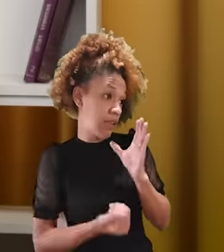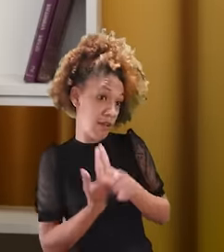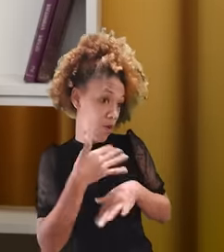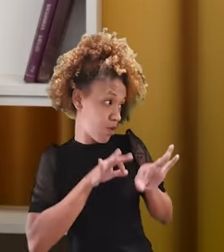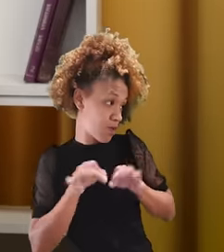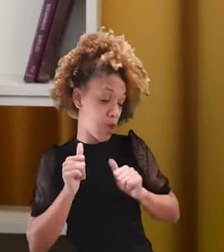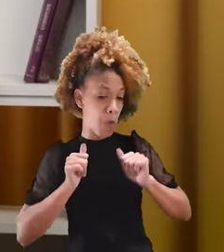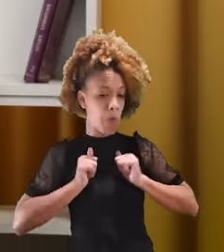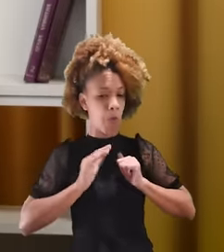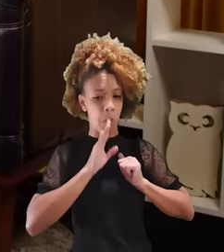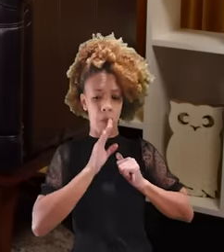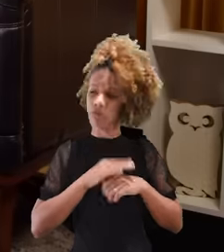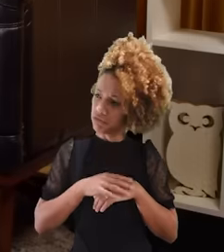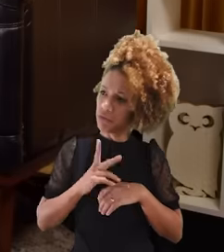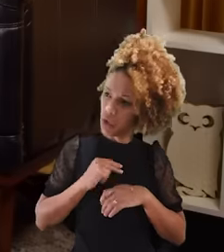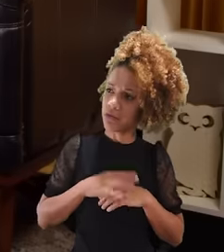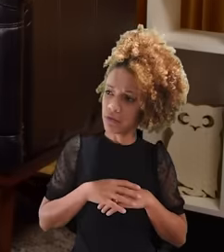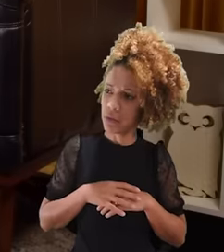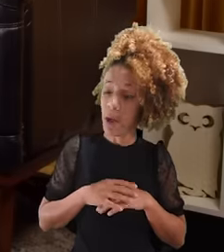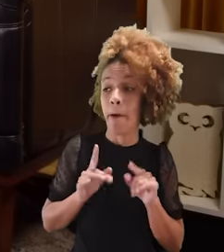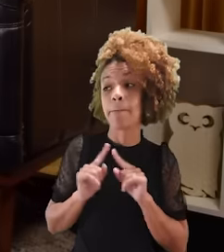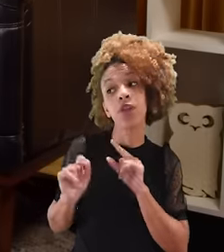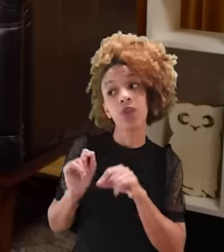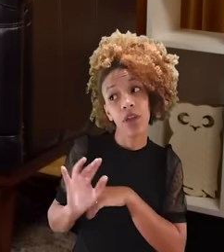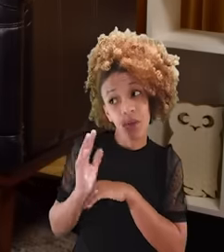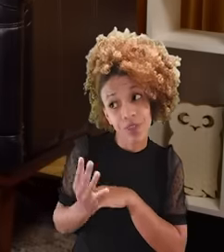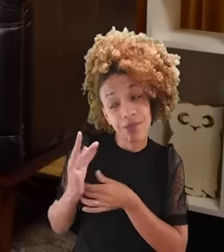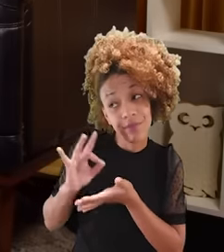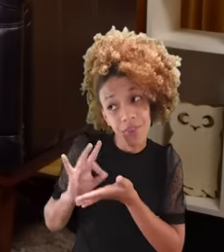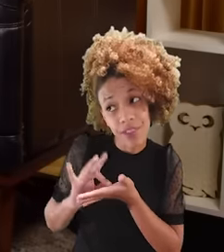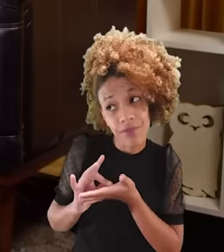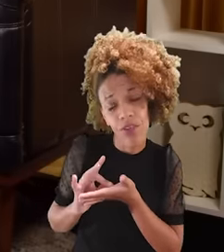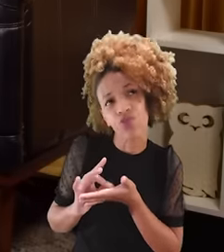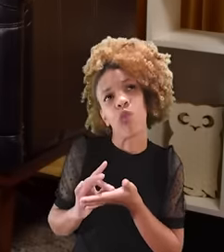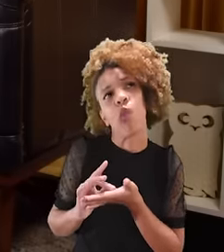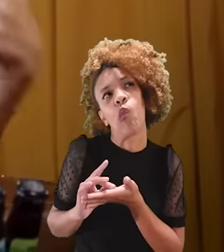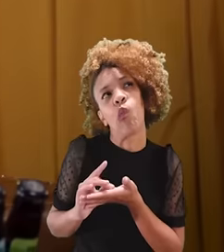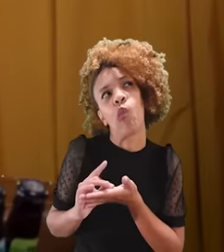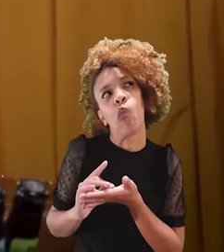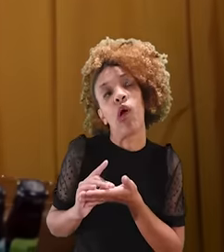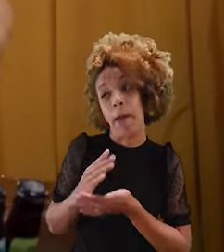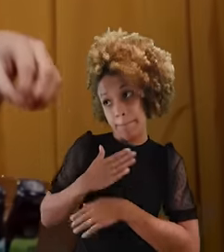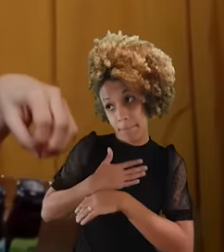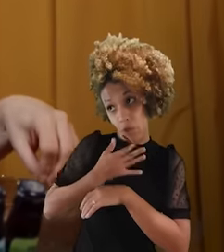o isentão ó então só que o que que acontece na verdade o que eles o que a meu ver o que